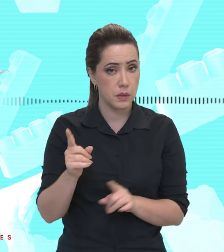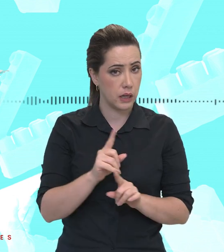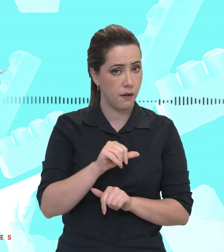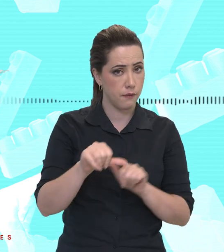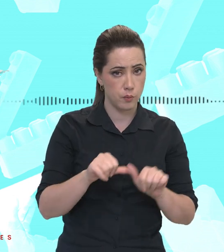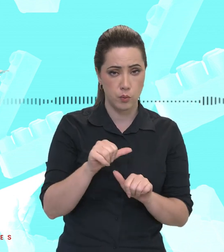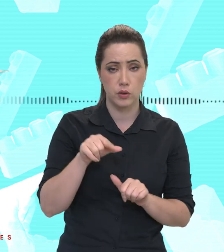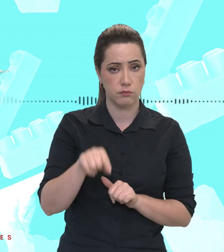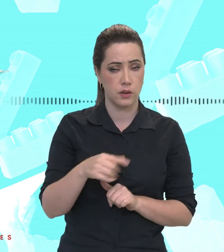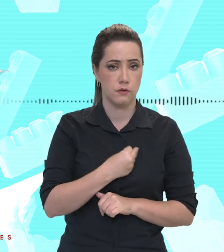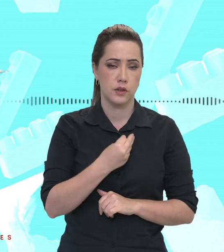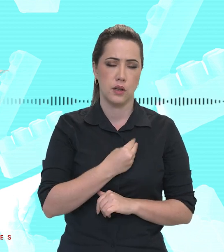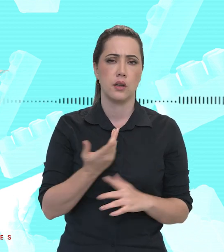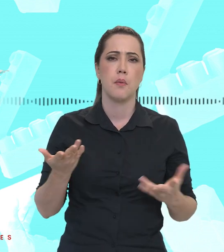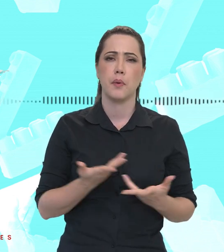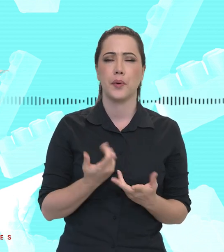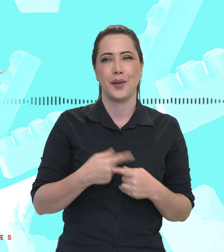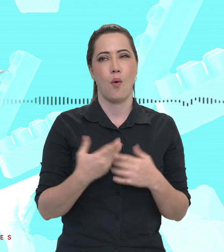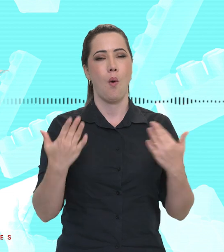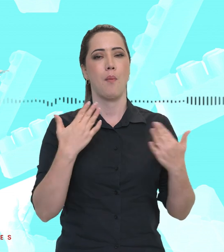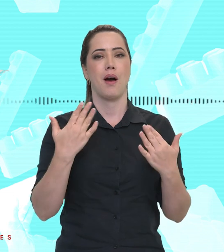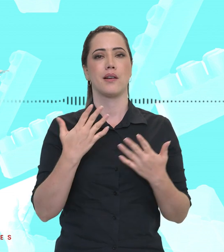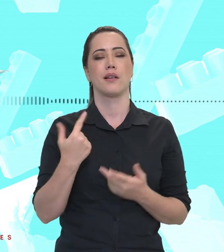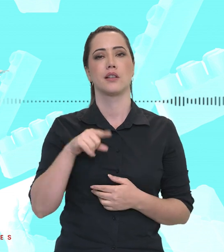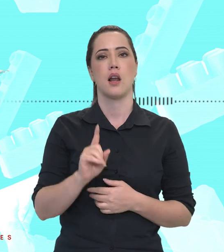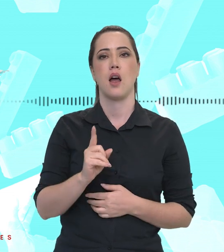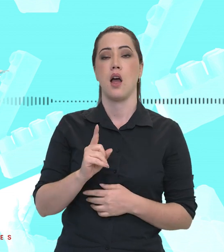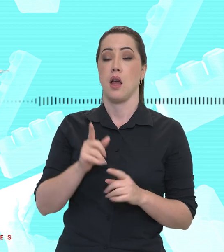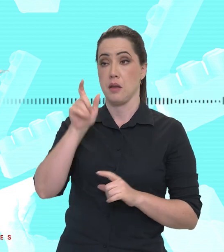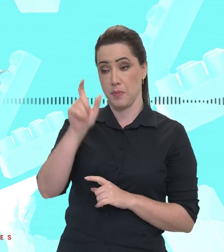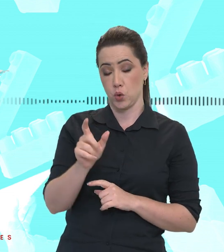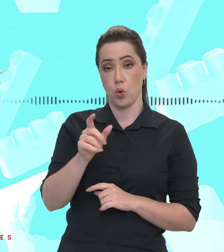eu passei, para que as cargas que eu levei, os leões, eu digo: que se uma pessoa mata